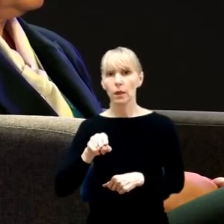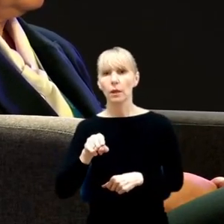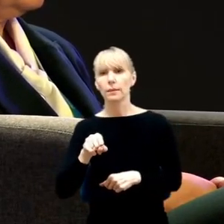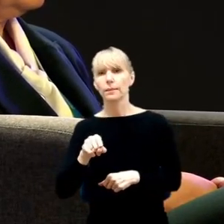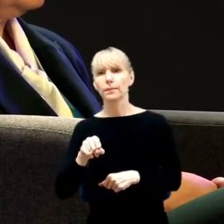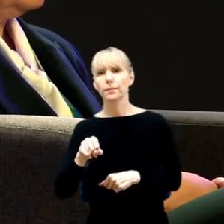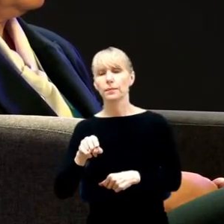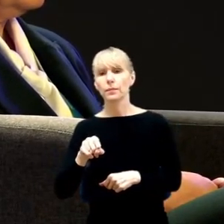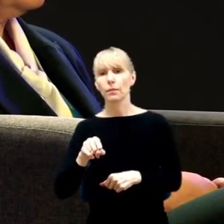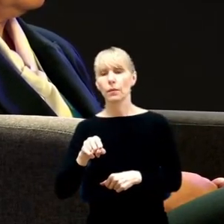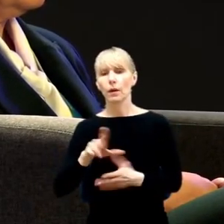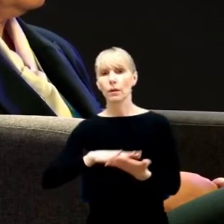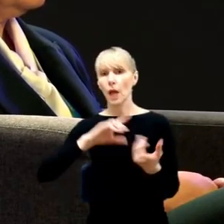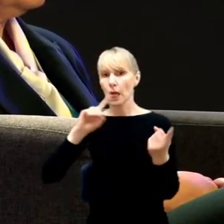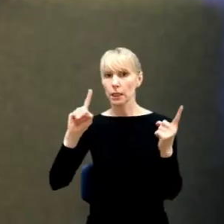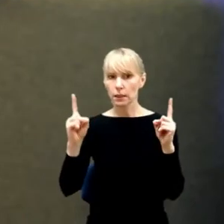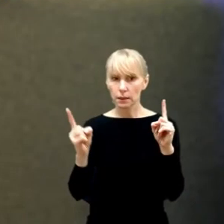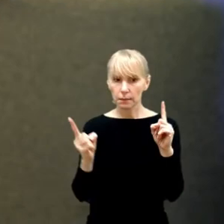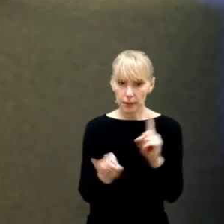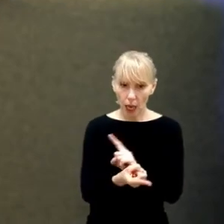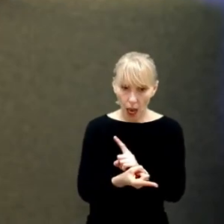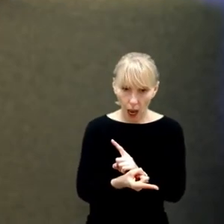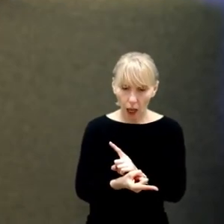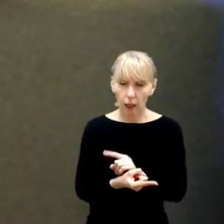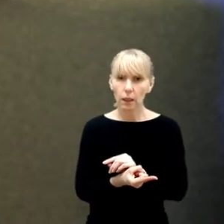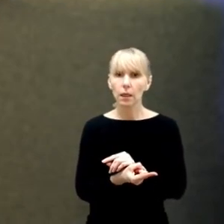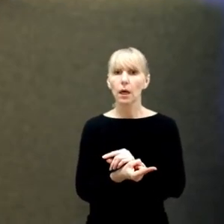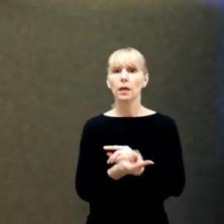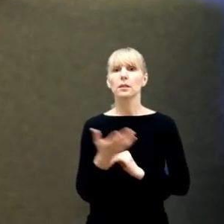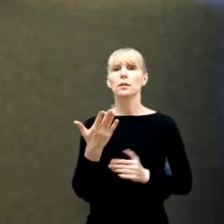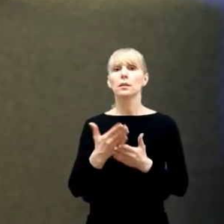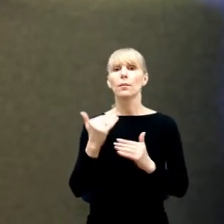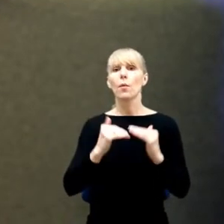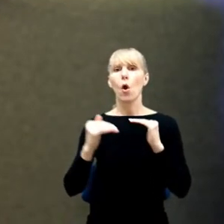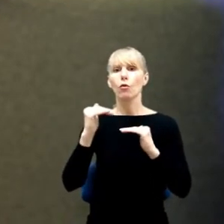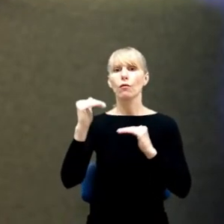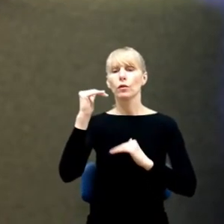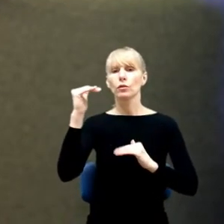podwyższania poziomu dofinansowania dopłat do czynszów.